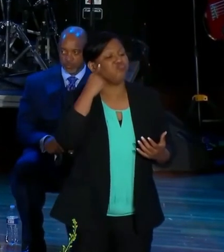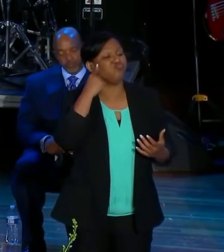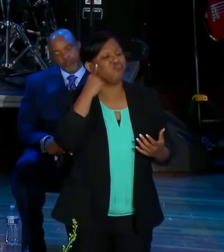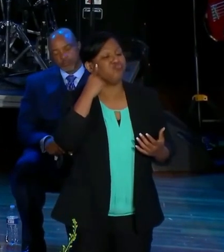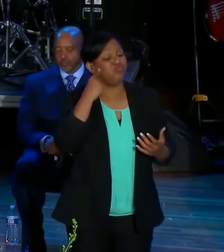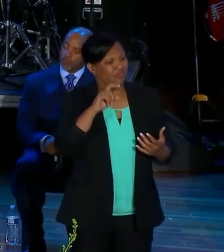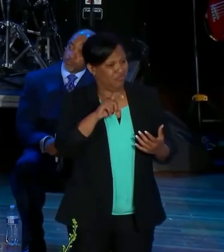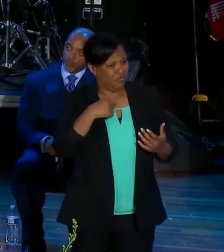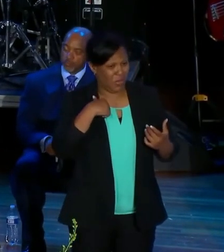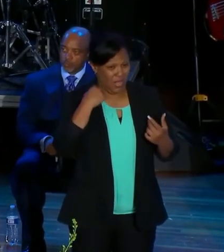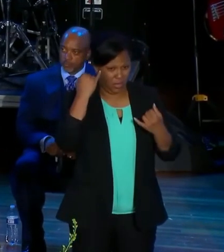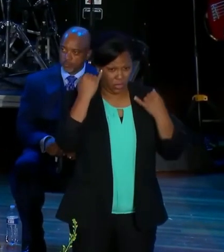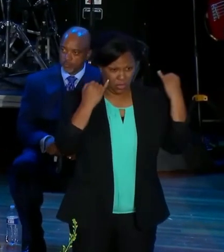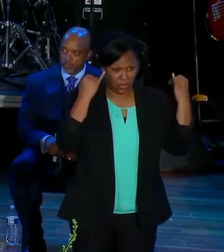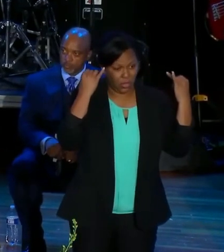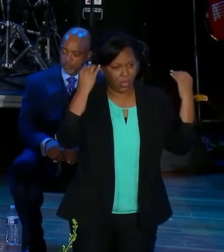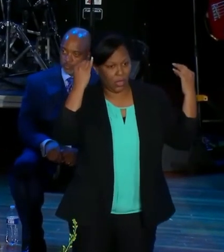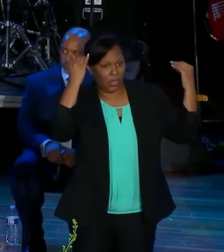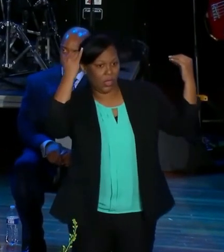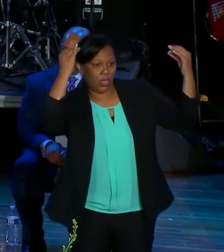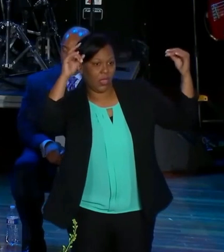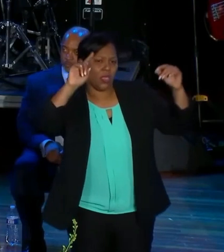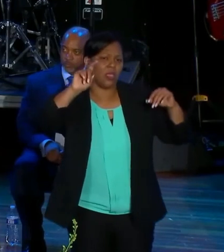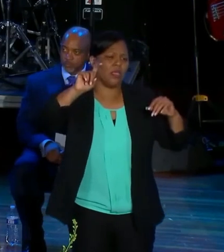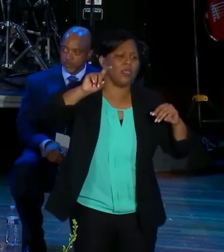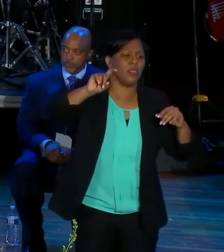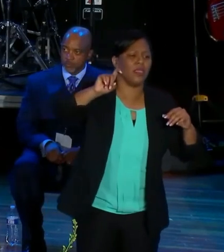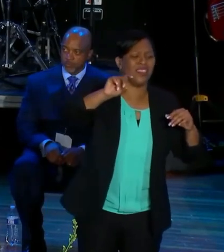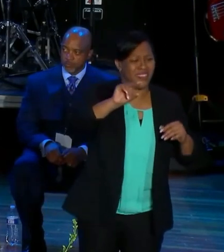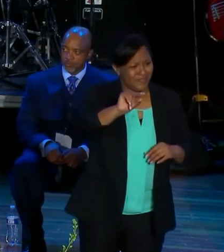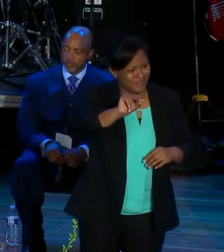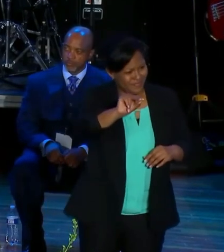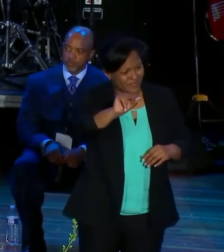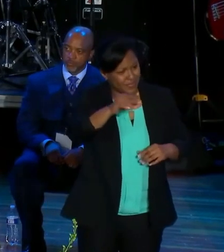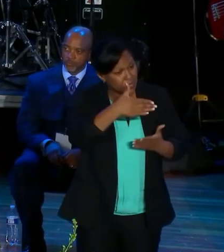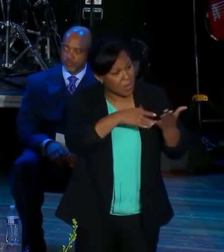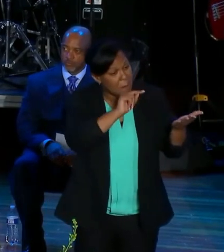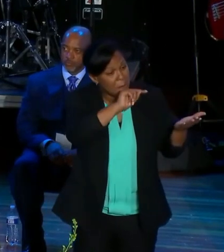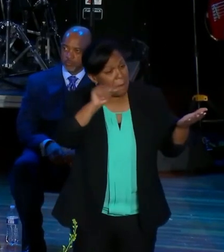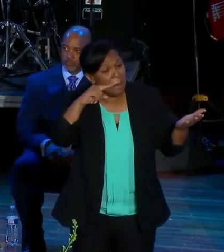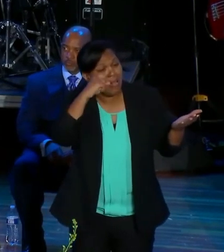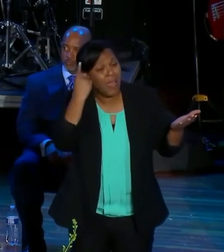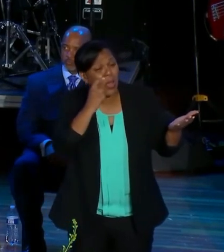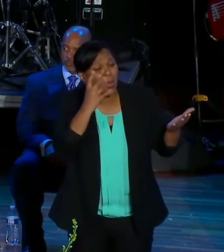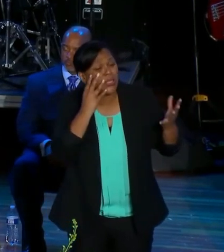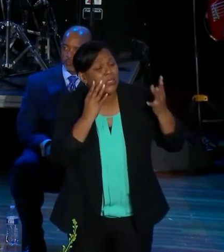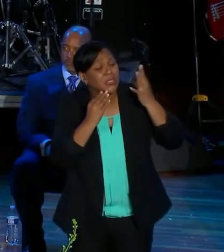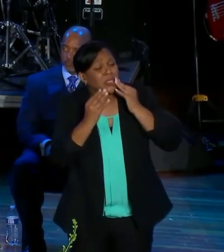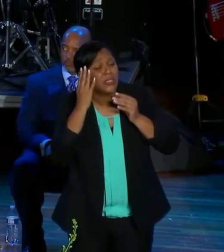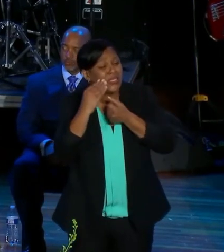Men även de svarta som gjorde ett genombrott - ni höll erat knä på deras nacke